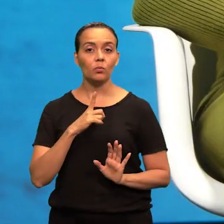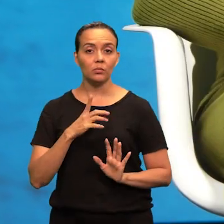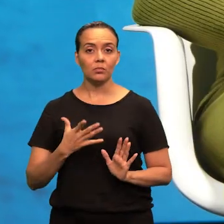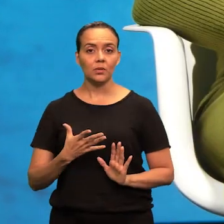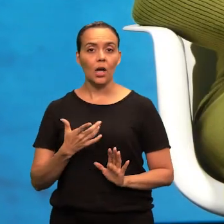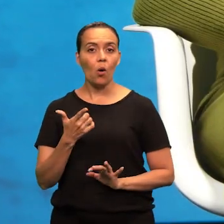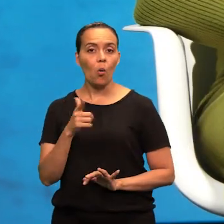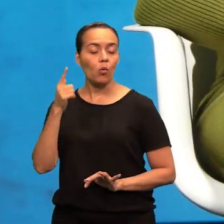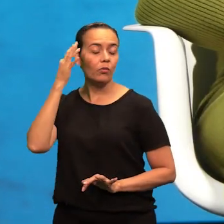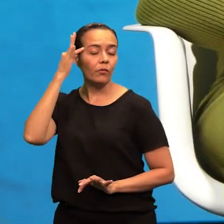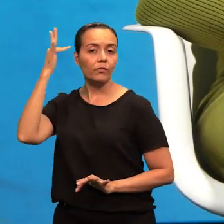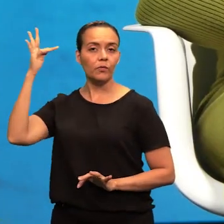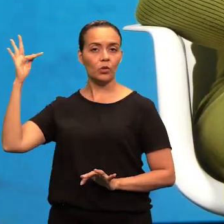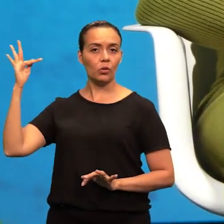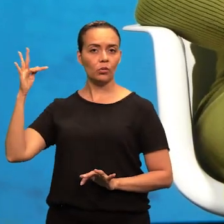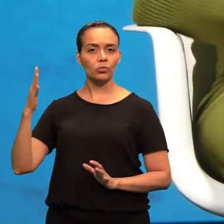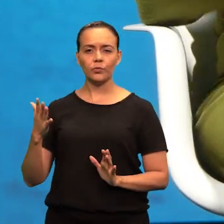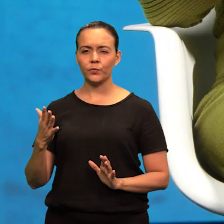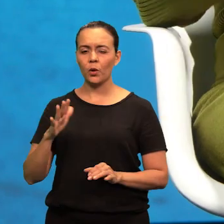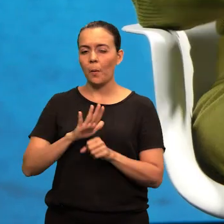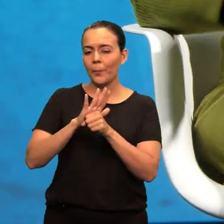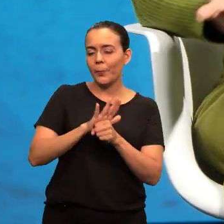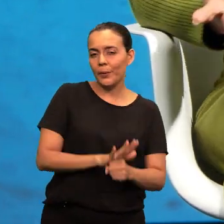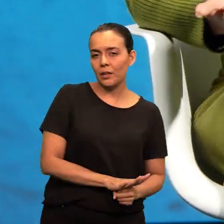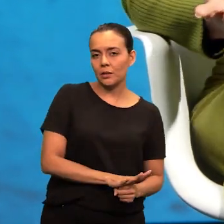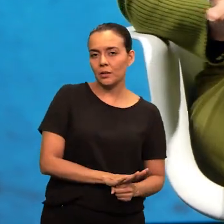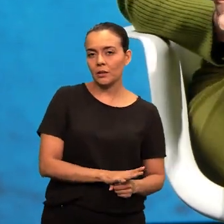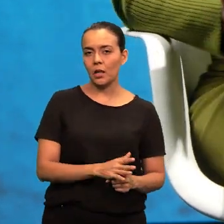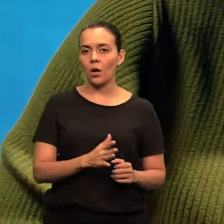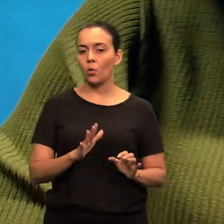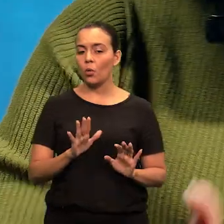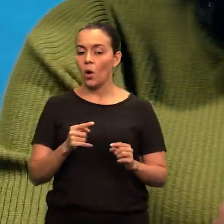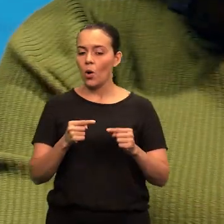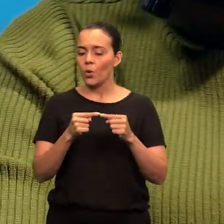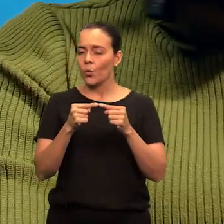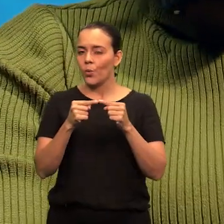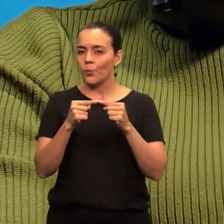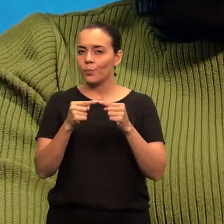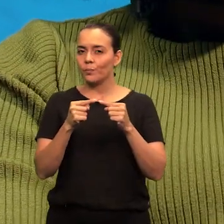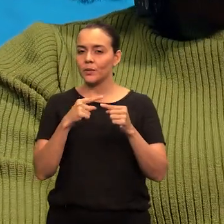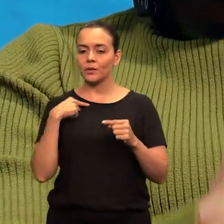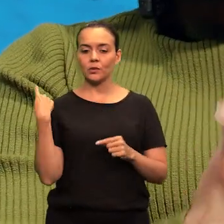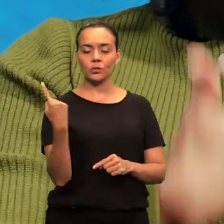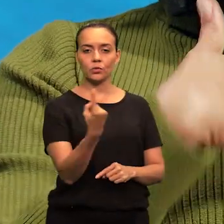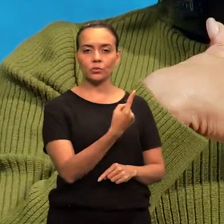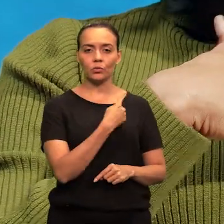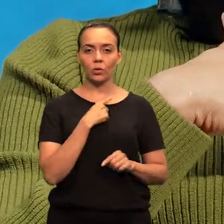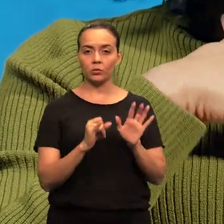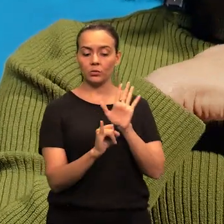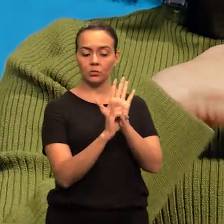ele vai, exatamente isso: "Olha na verdade, essa hipótese repressiva tem a ver justamente com essa ideia de que a nossa identidade